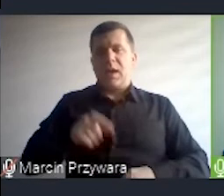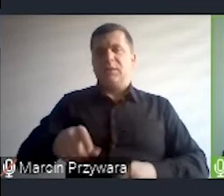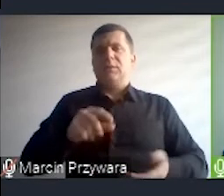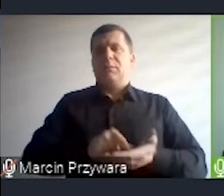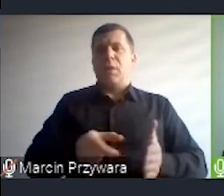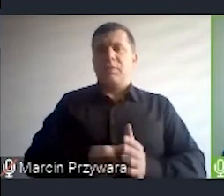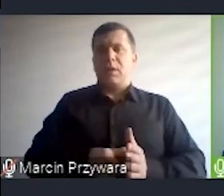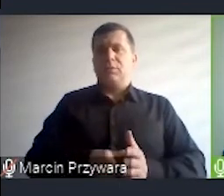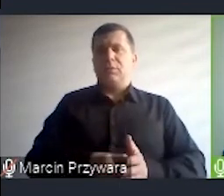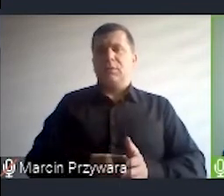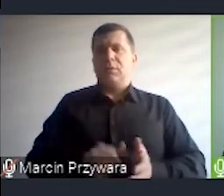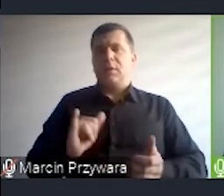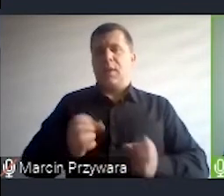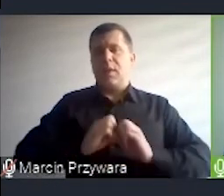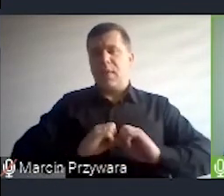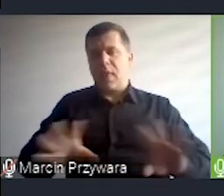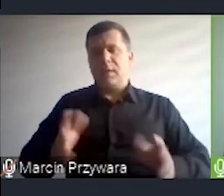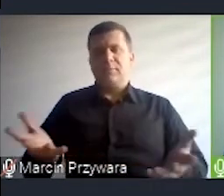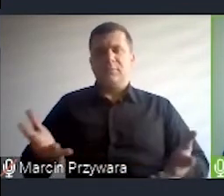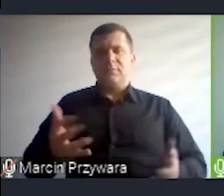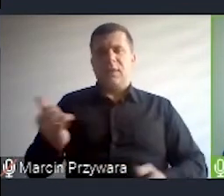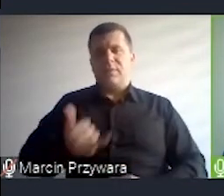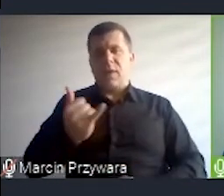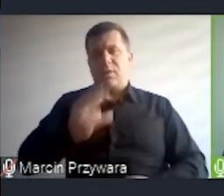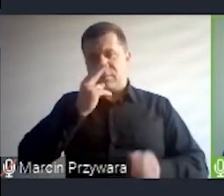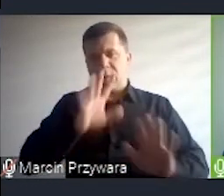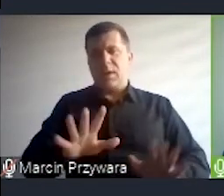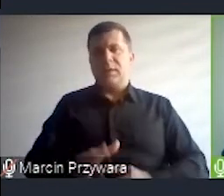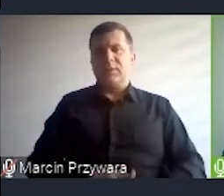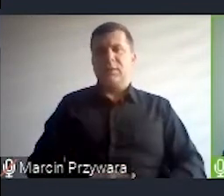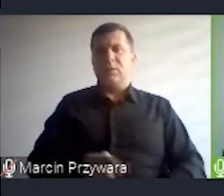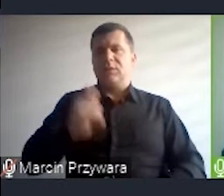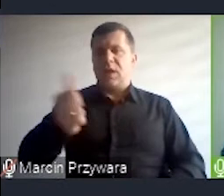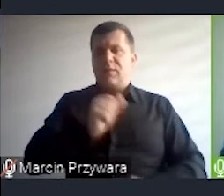jakoś jasno i trwale wyznaczonej to zawsze jest problem.